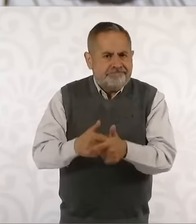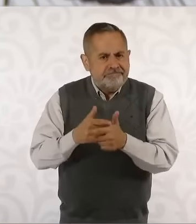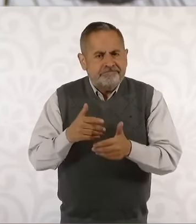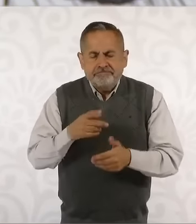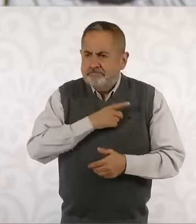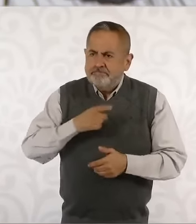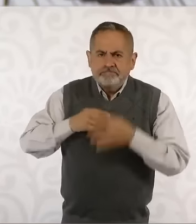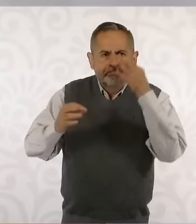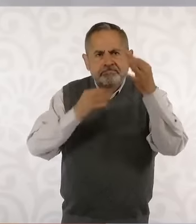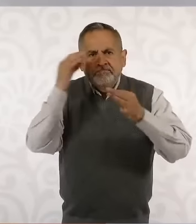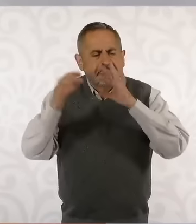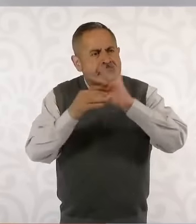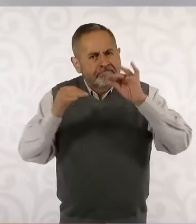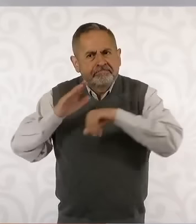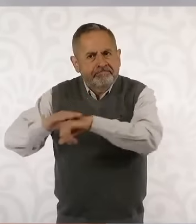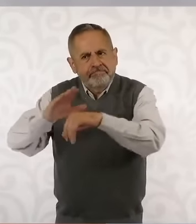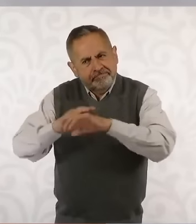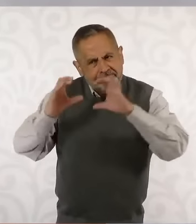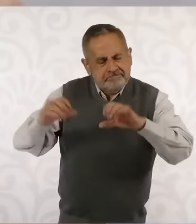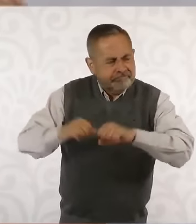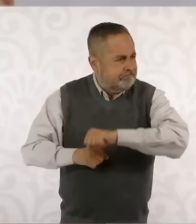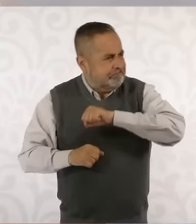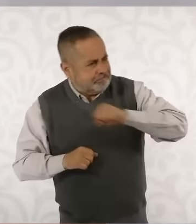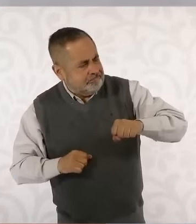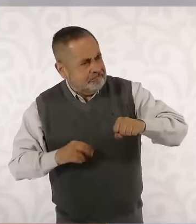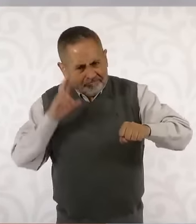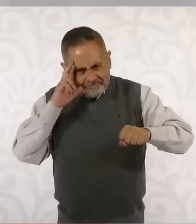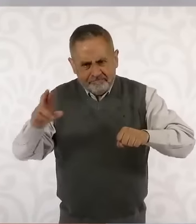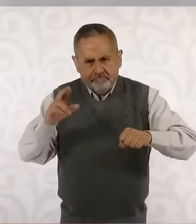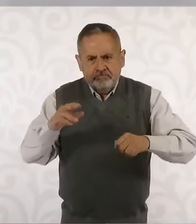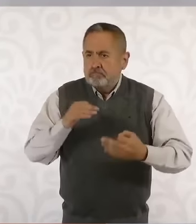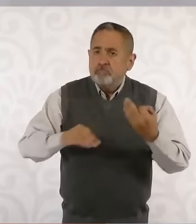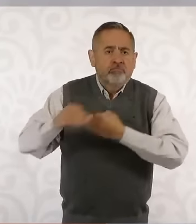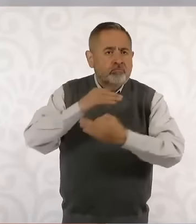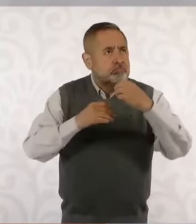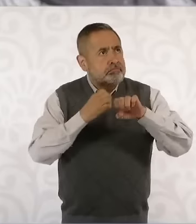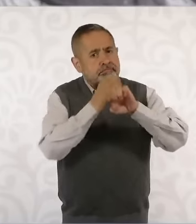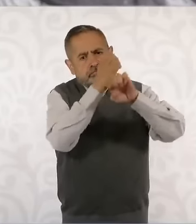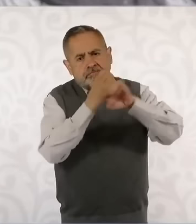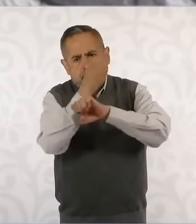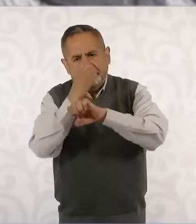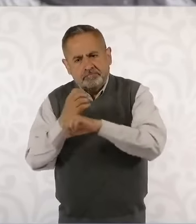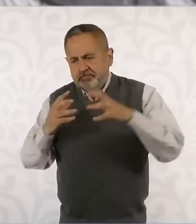que se haga una campaña a nivel nacional y que participen todos los estados que nos juntamos